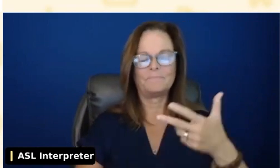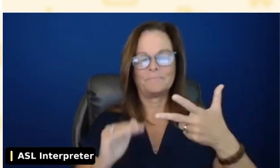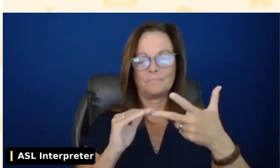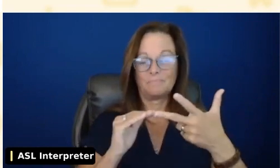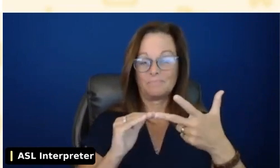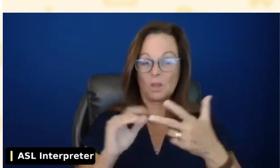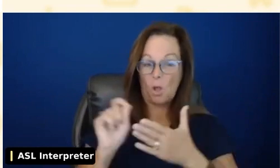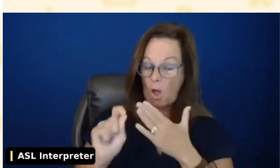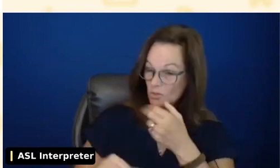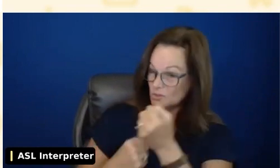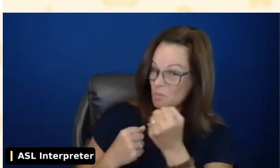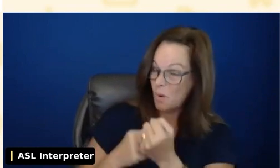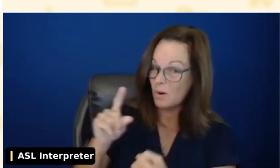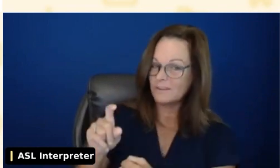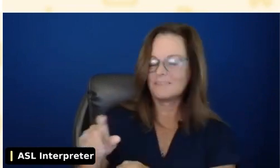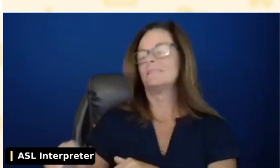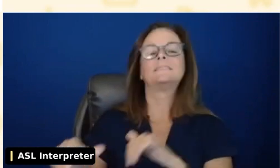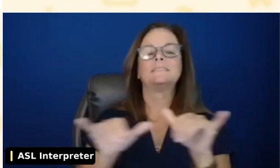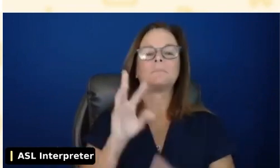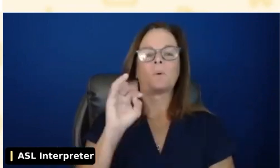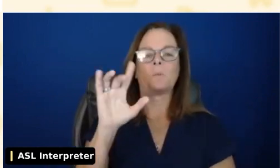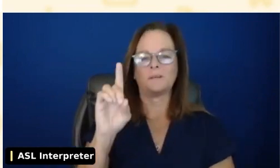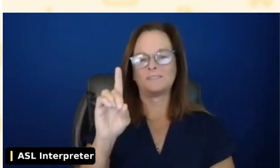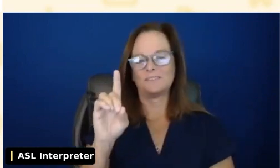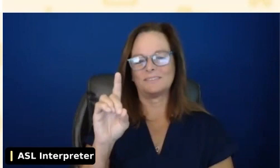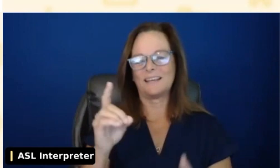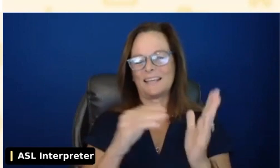De nuevo, es un poco como la parte del asistente nuevamente.